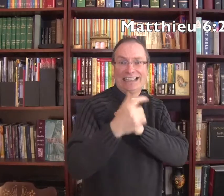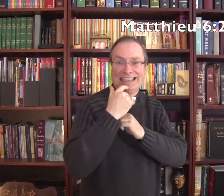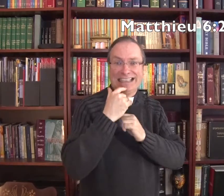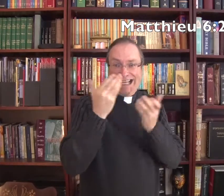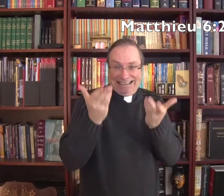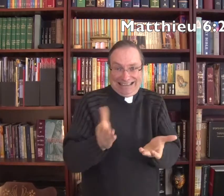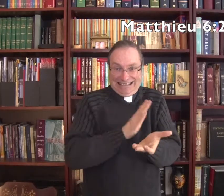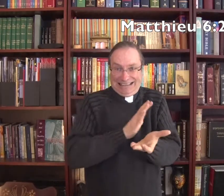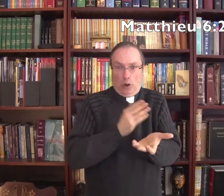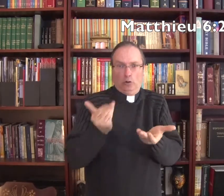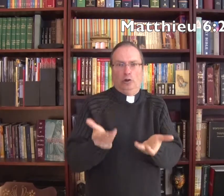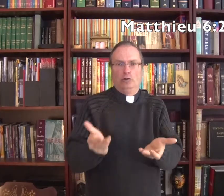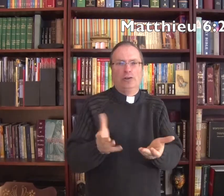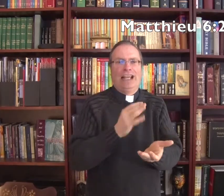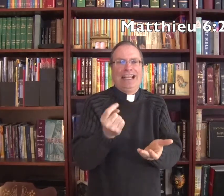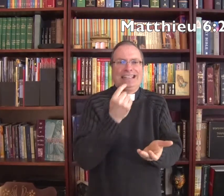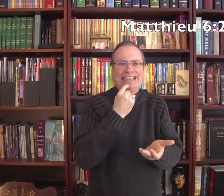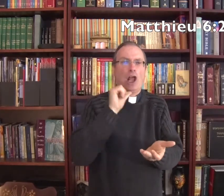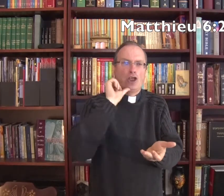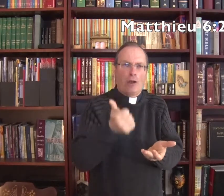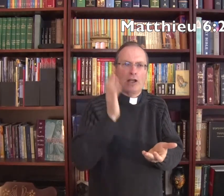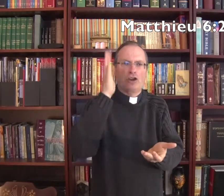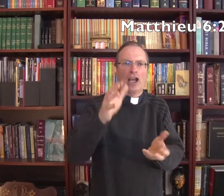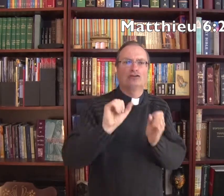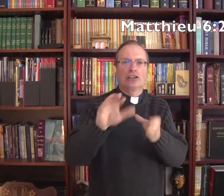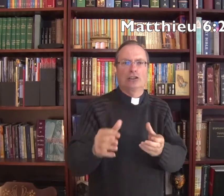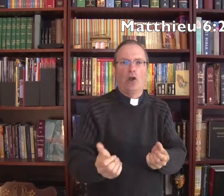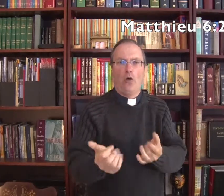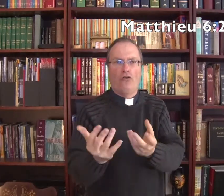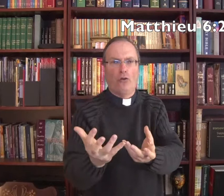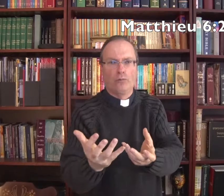qui existe aujourd’hui et qui demain sera jetée au feu,